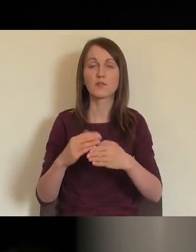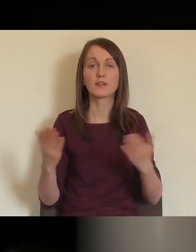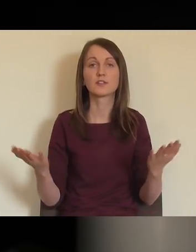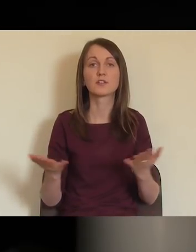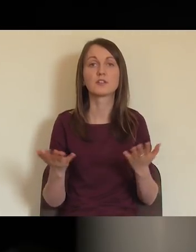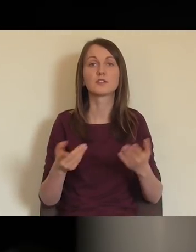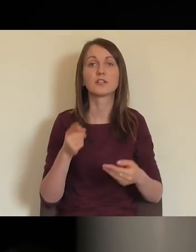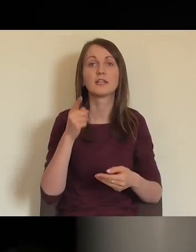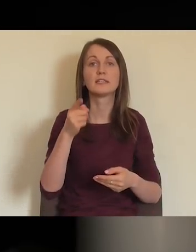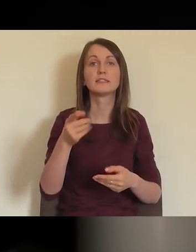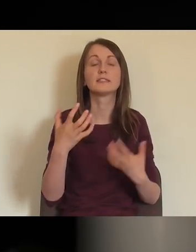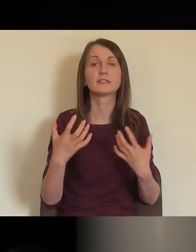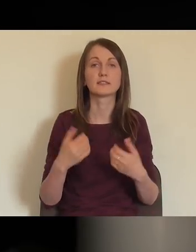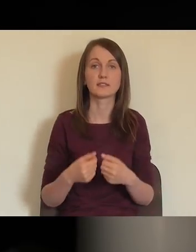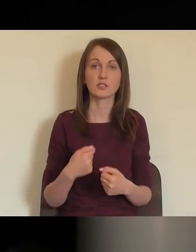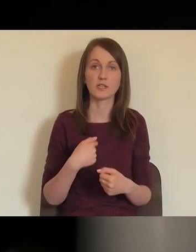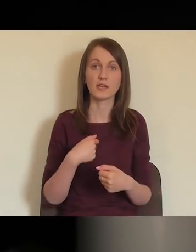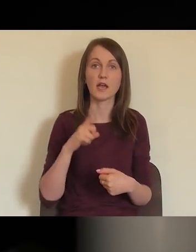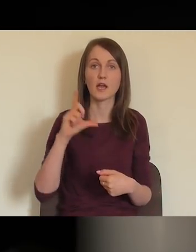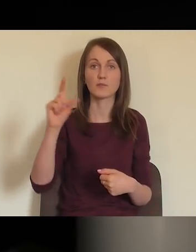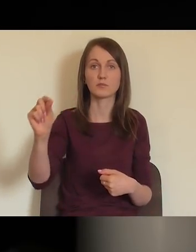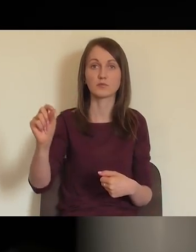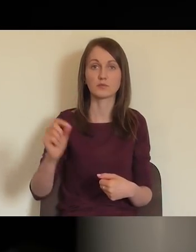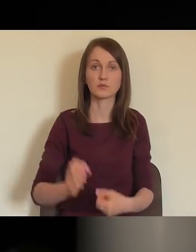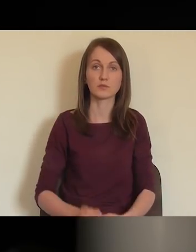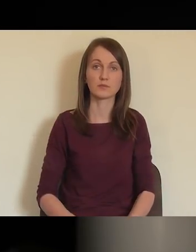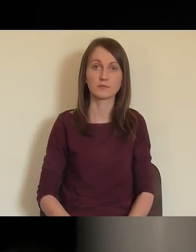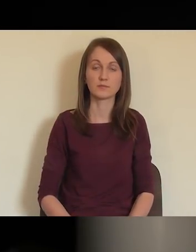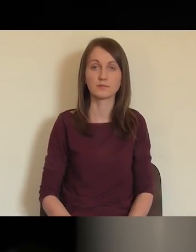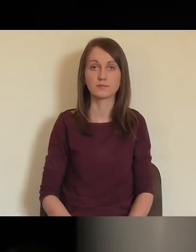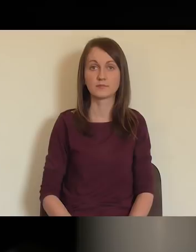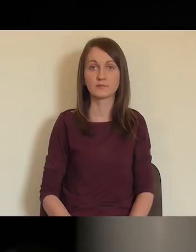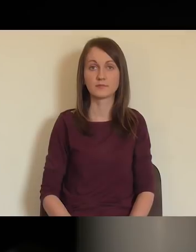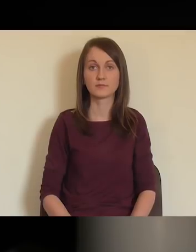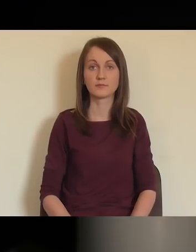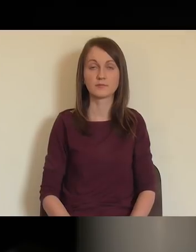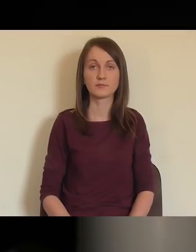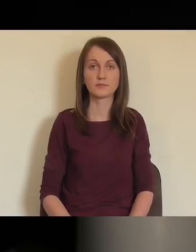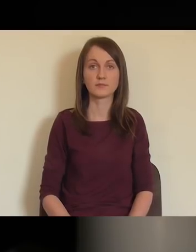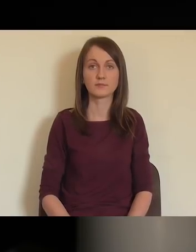Poprowadź mnie, Panie, tam, dokąd Ty chcesz, abym ja doszedł.